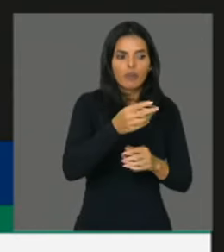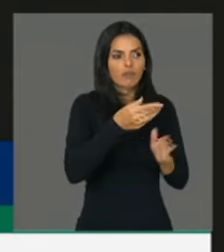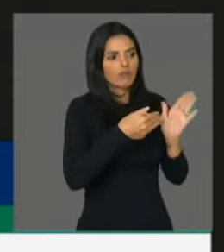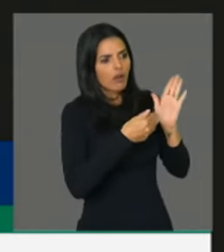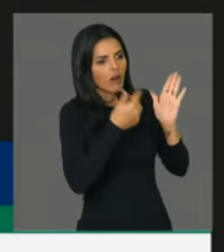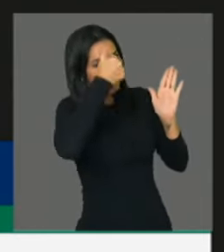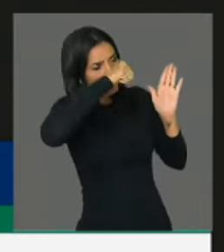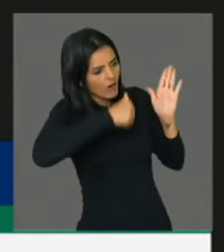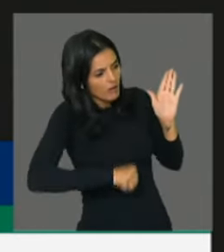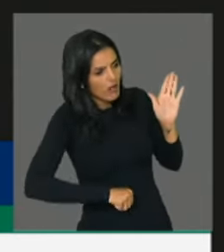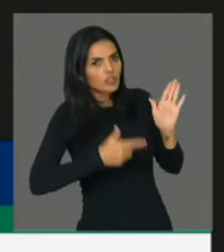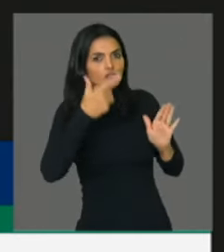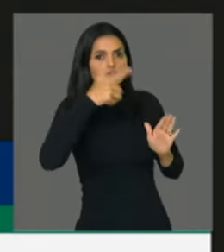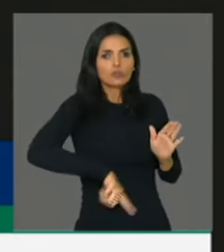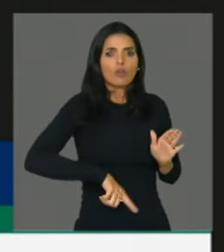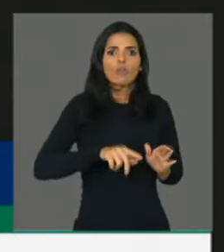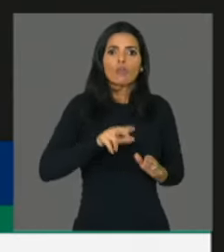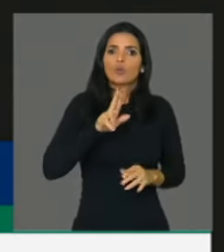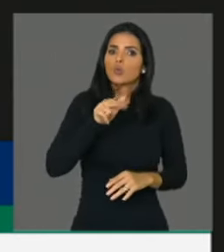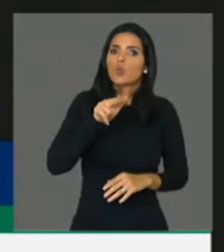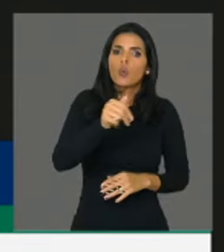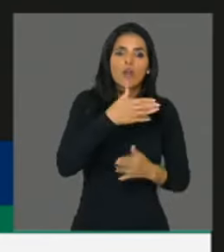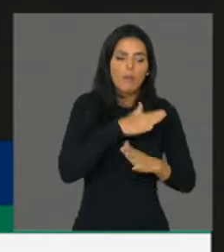QUE TEM QUE FAZER A REVALIDAÇÃO A CADA TRÊS MESES? AINDA MAIS EM ÉPOCA DE PANDEMIA, ONDE QUEM TEM ESSAS